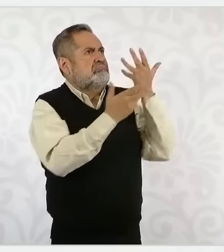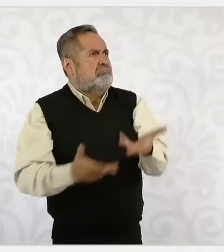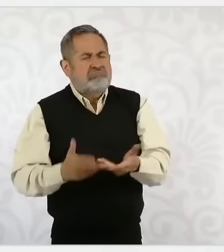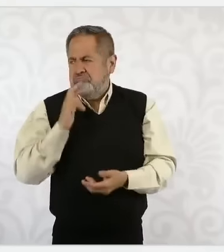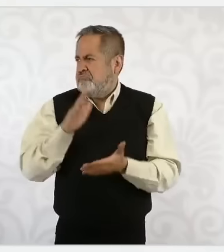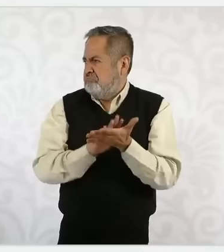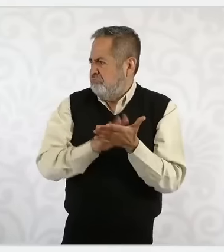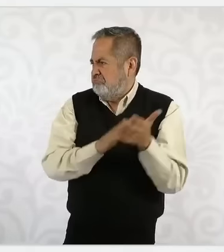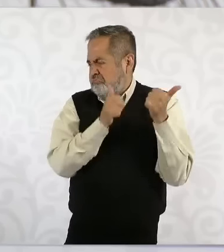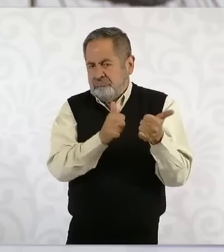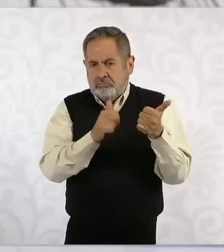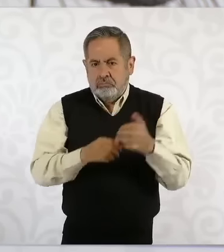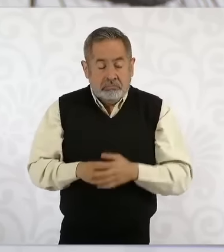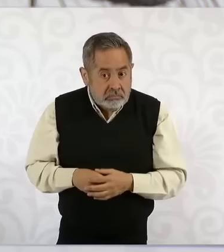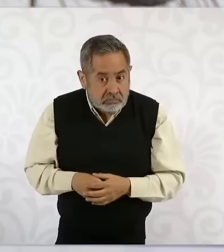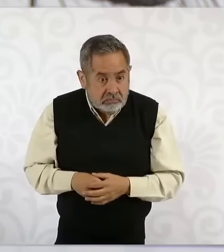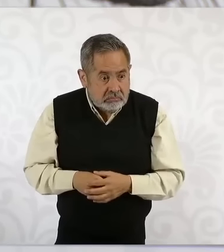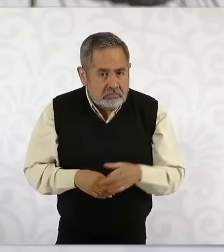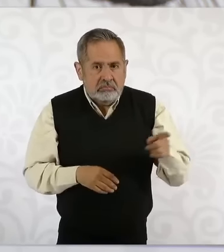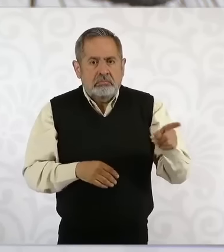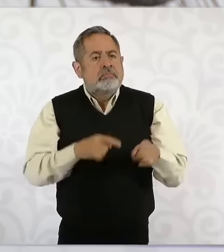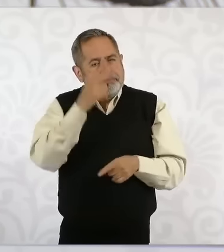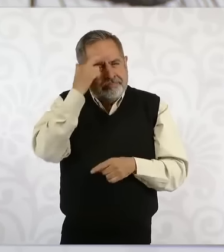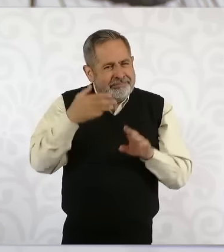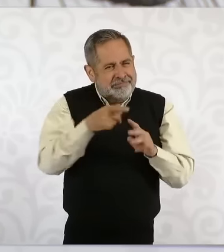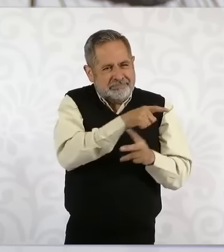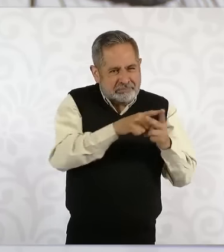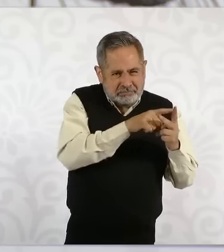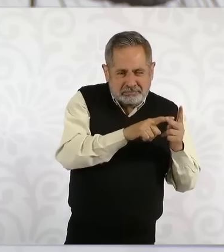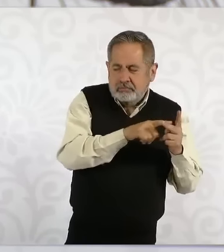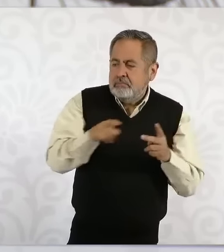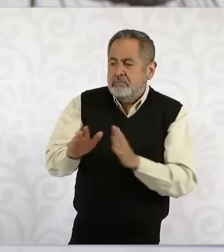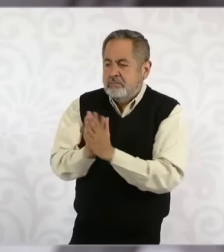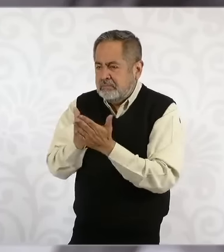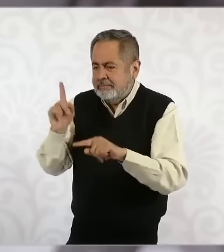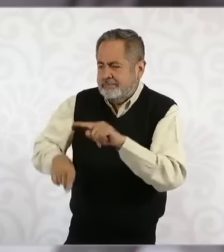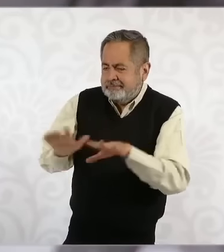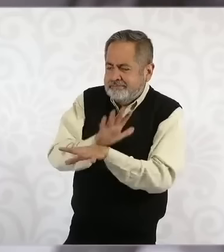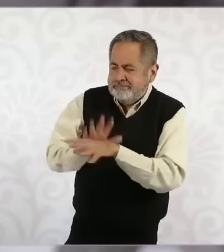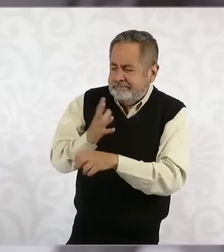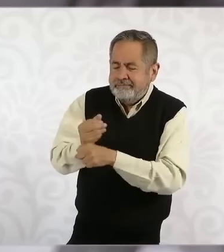Esos se dedicaron durante ese periodo, cambiaron los libros de texto, desaparecieron a los niños